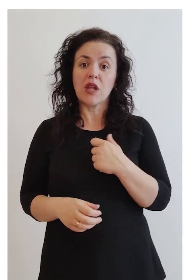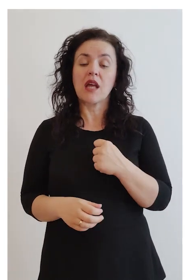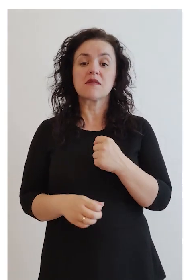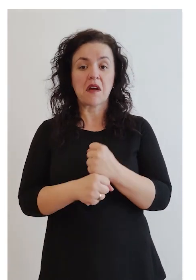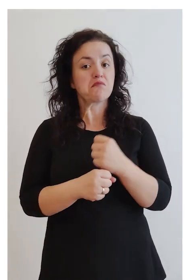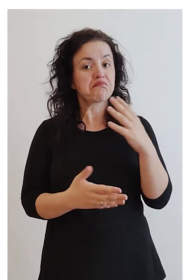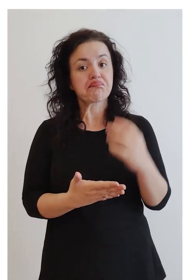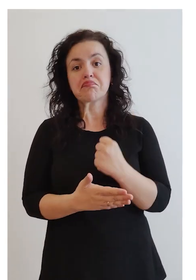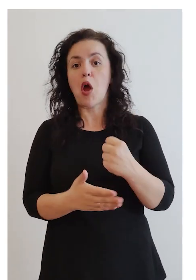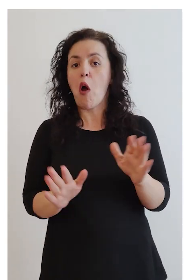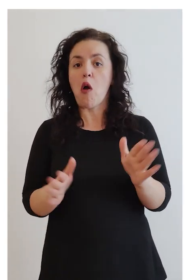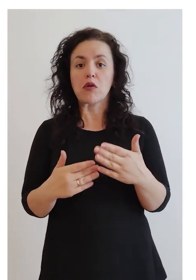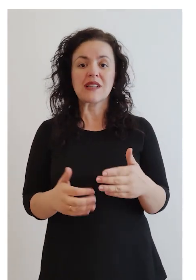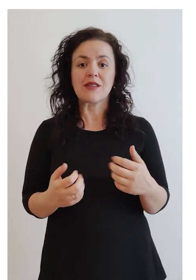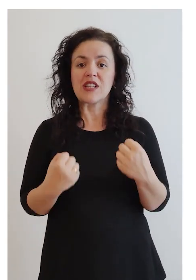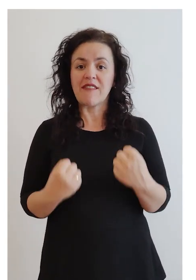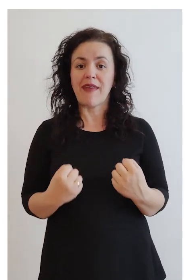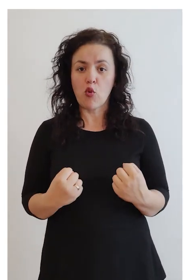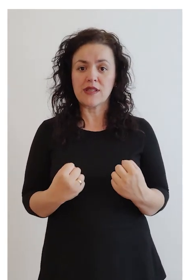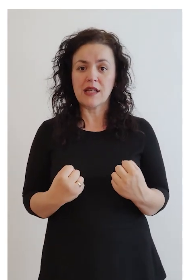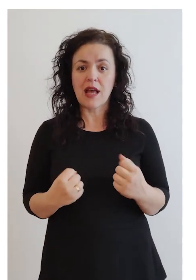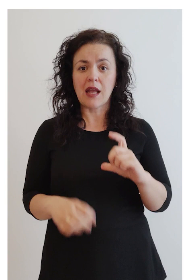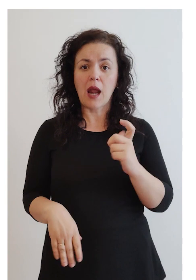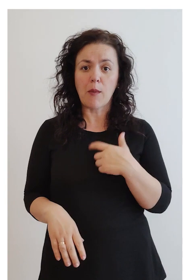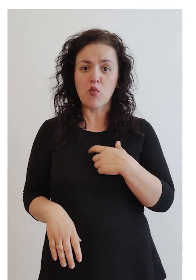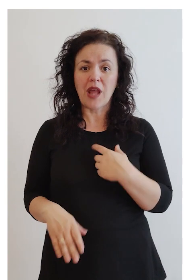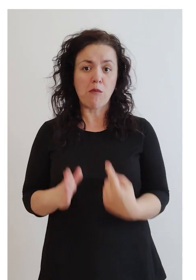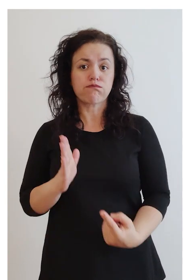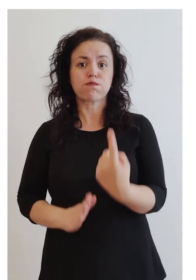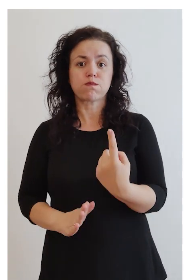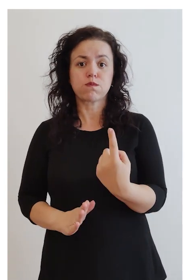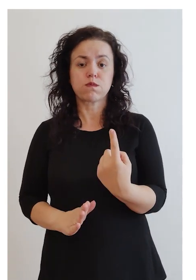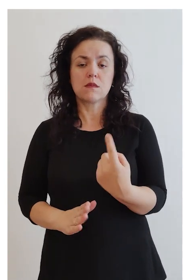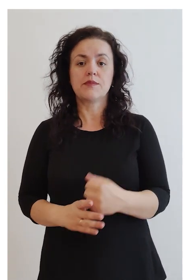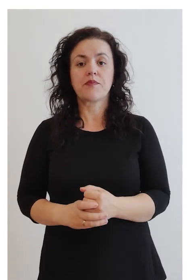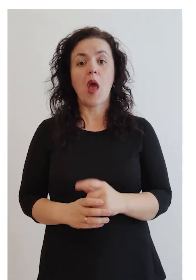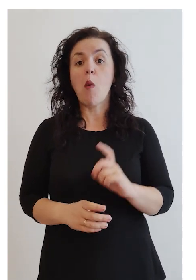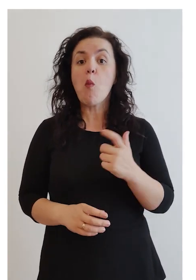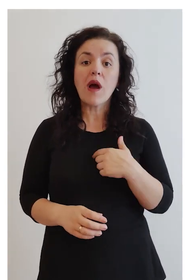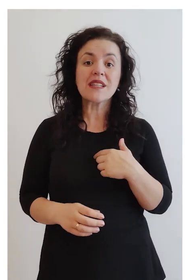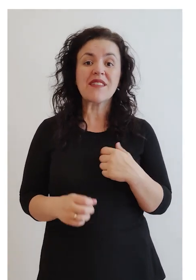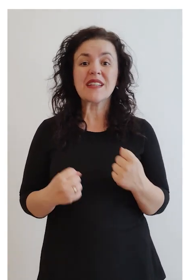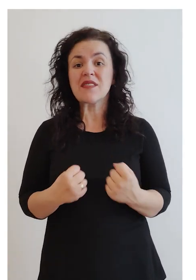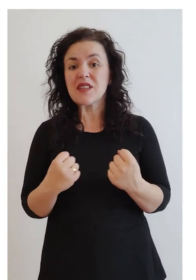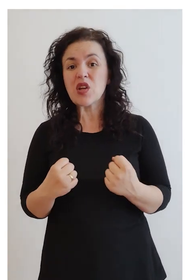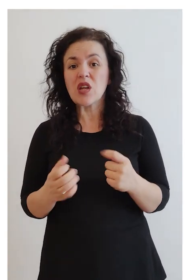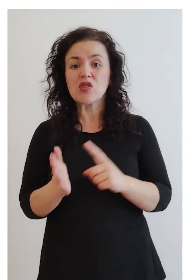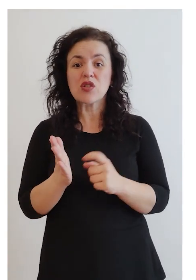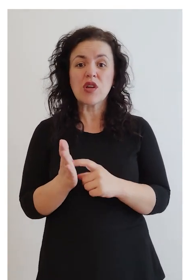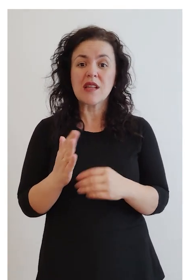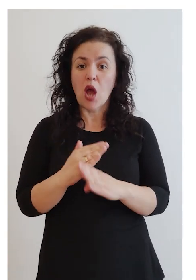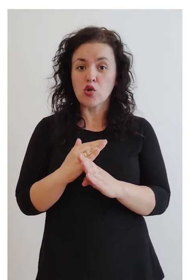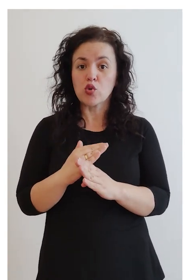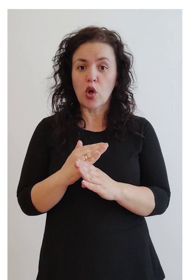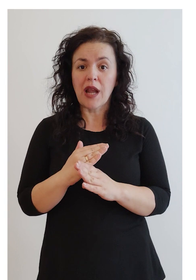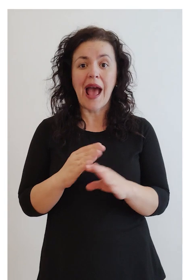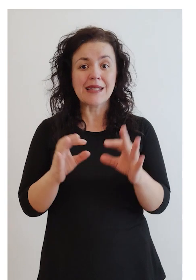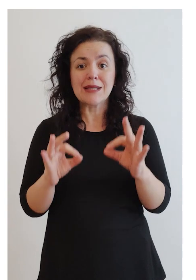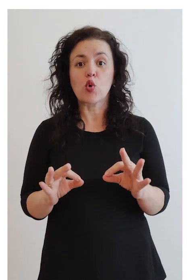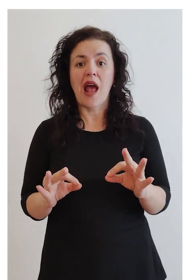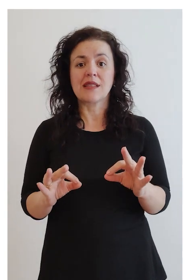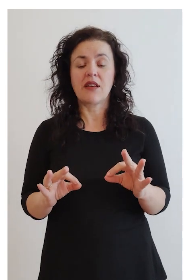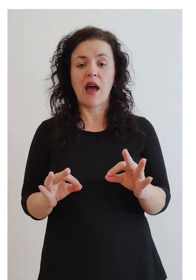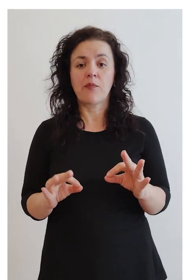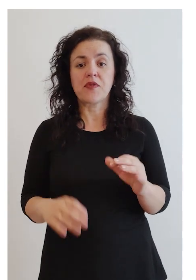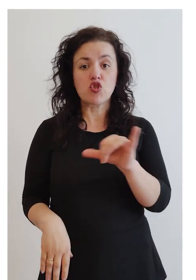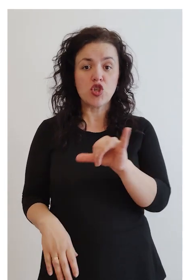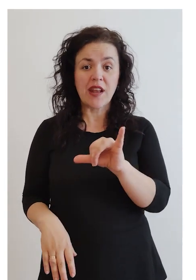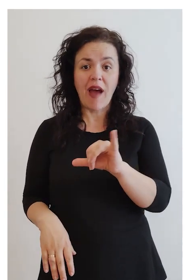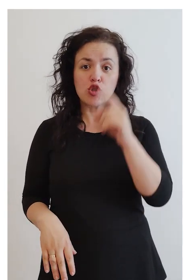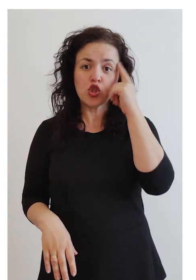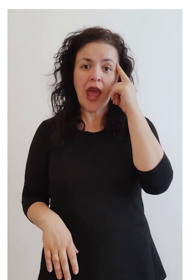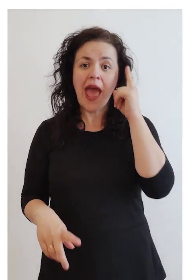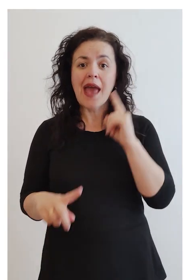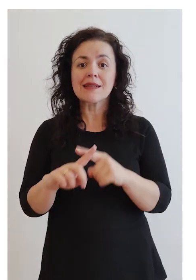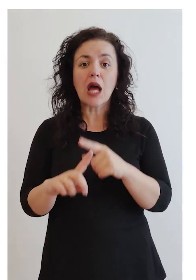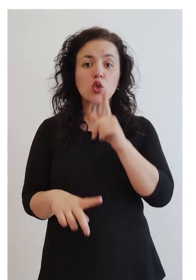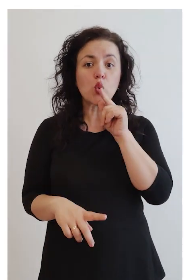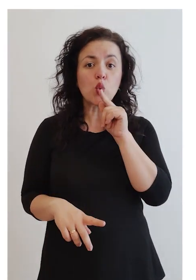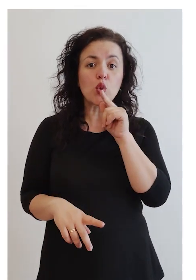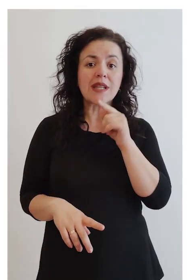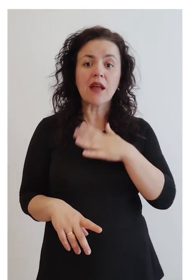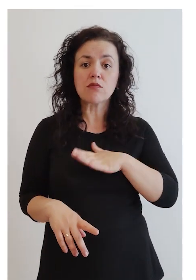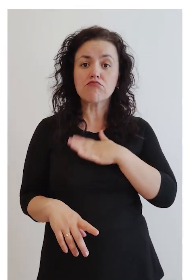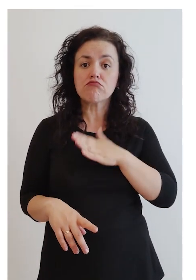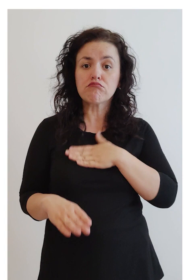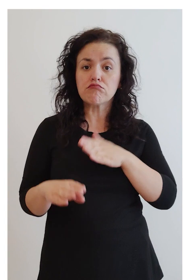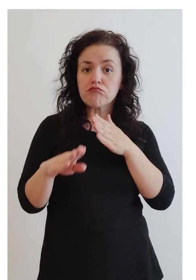Poate fi dificil să cereți ajutor și asigurați-vă că cineva știe exact unde intenționați să mergeți și când intenționați să ajungeți înapoi.